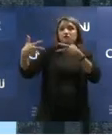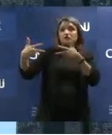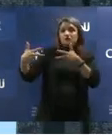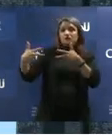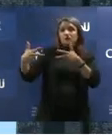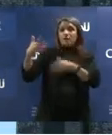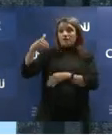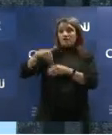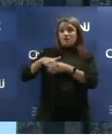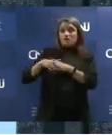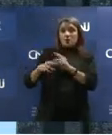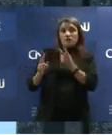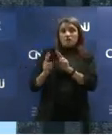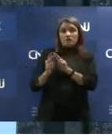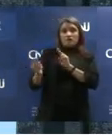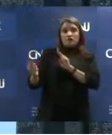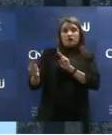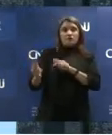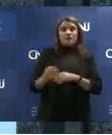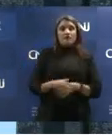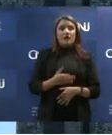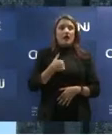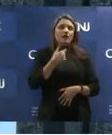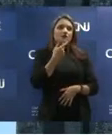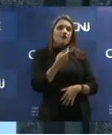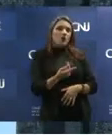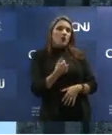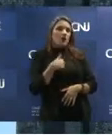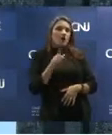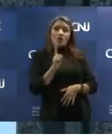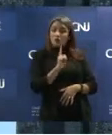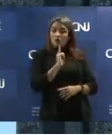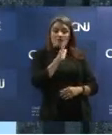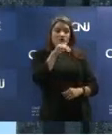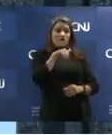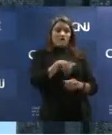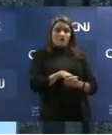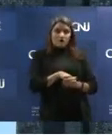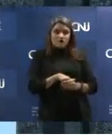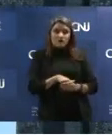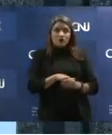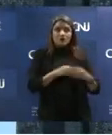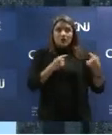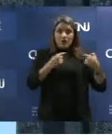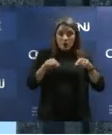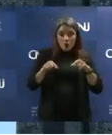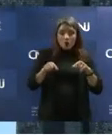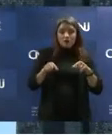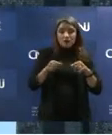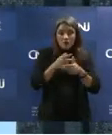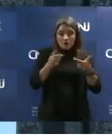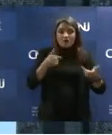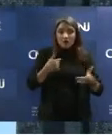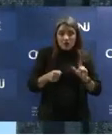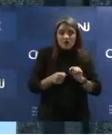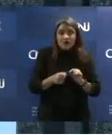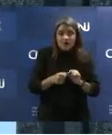E aí um colega disse, eu não vou fazer. Eu não vou votar contra aquilo que eu faço. Se eu faço a audiência por videoconferência?